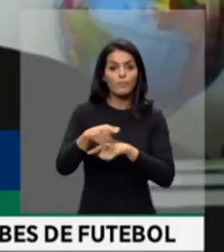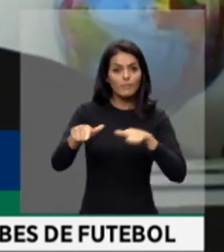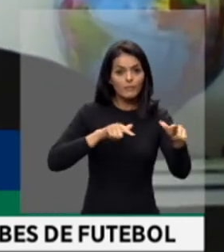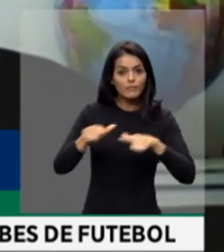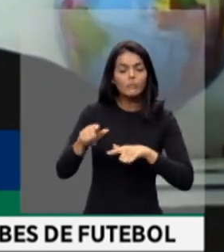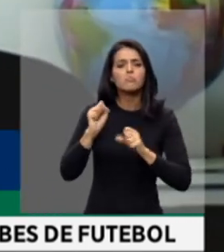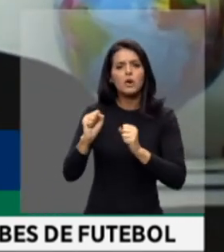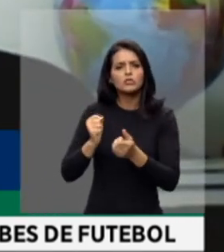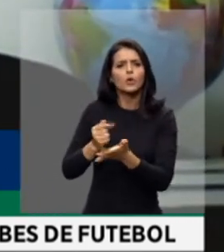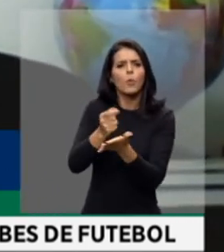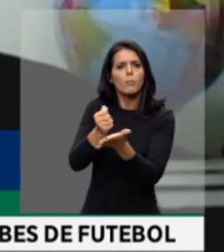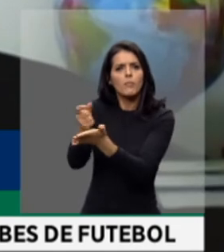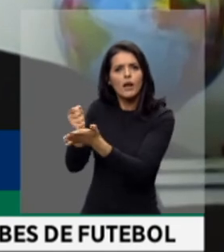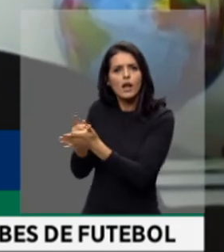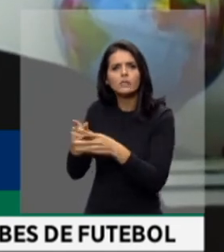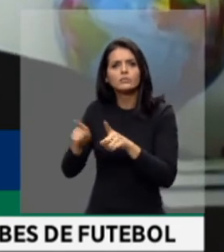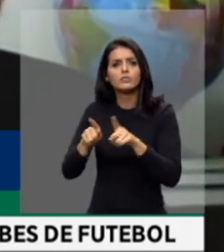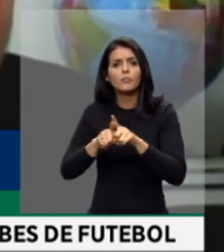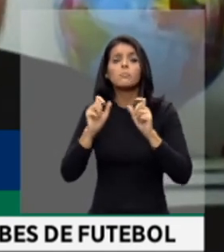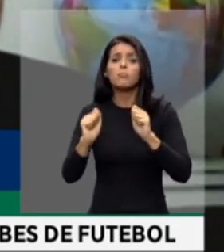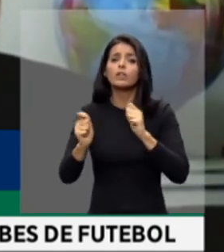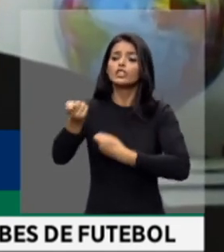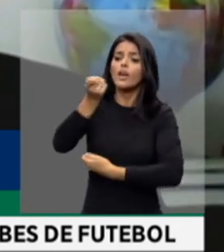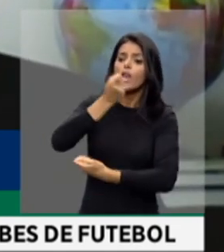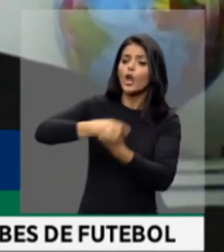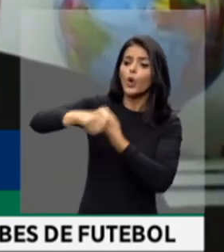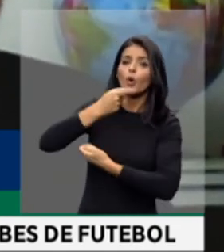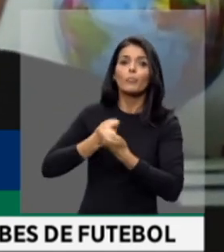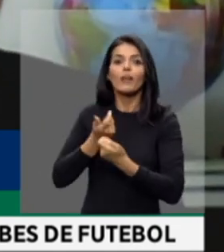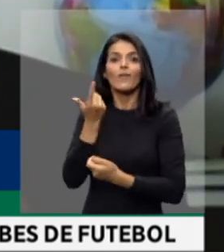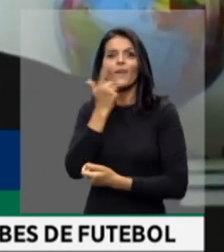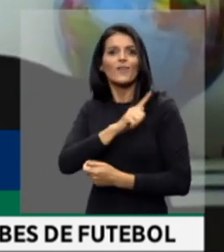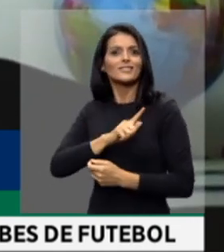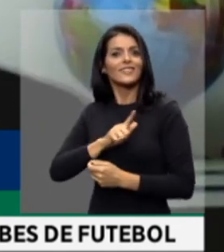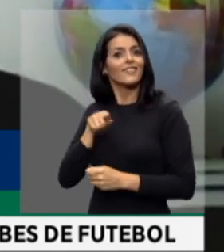RUA. NÃO... ESSE PROGRAMA, ELE VISA DAR A QUALIDADE MAS MANTER A ATIVIDADE. NÓS FIZEMOS ISSO EM VÁRIOS OUTROS